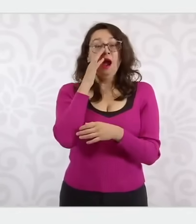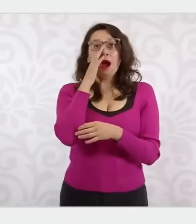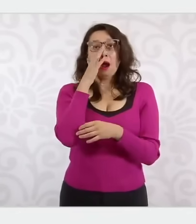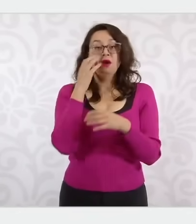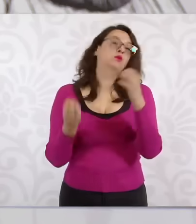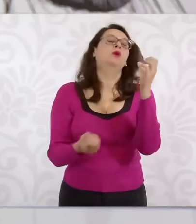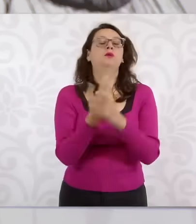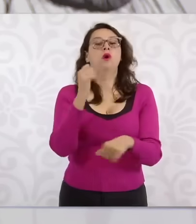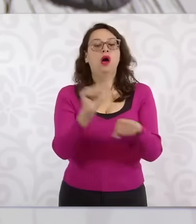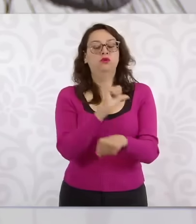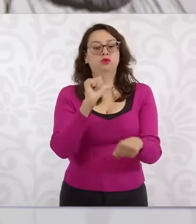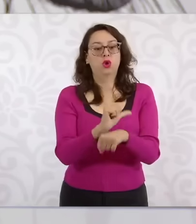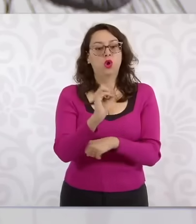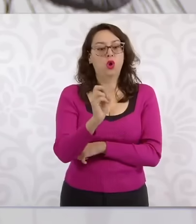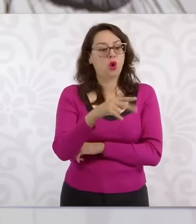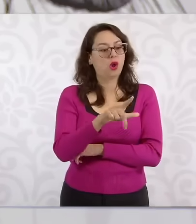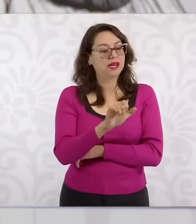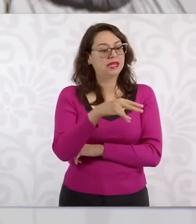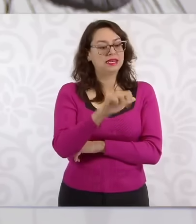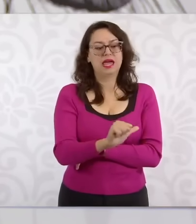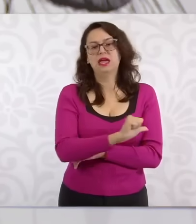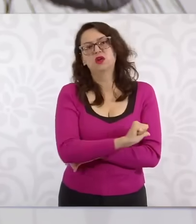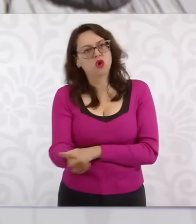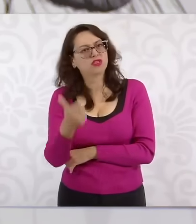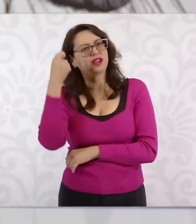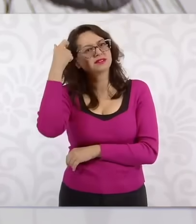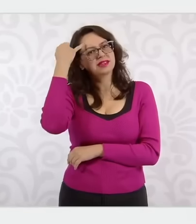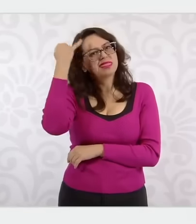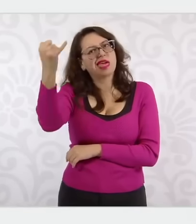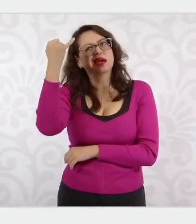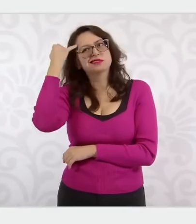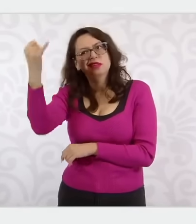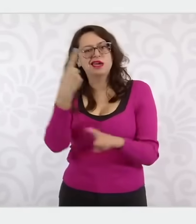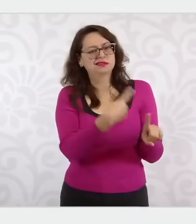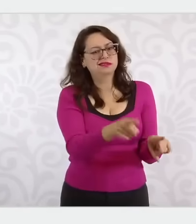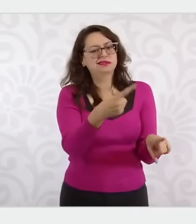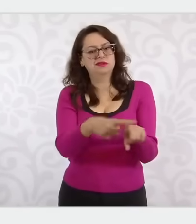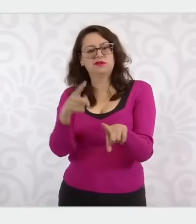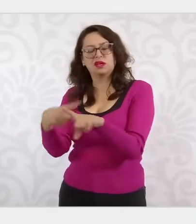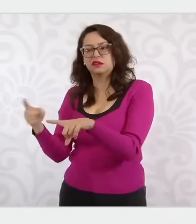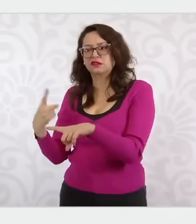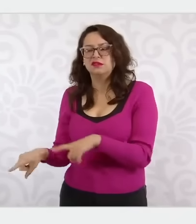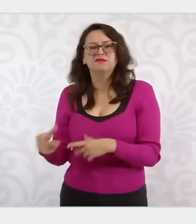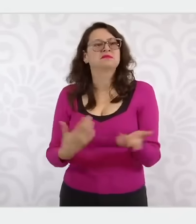iniciativas que hemos desarrollado. Entonces eh hay mucha comunicación con los empresarios,